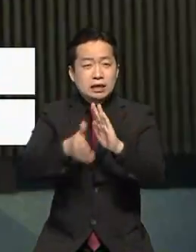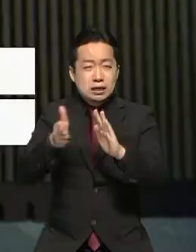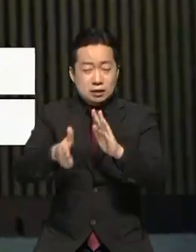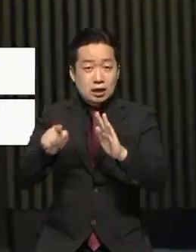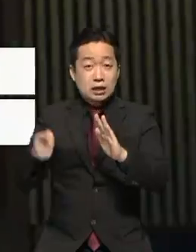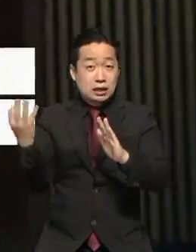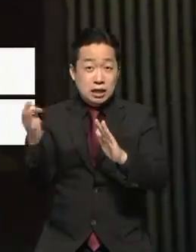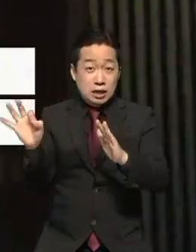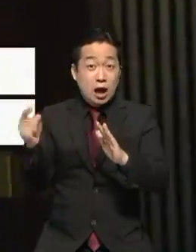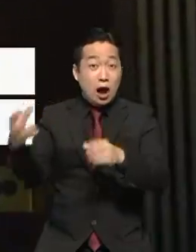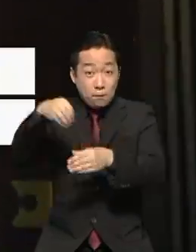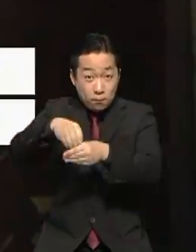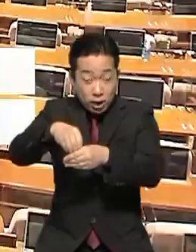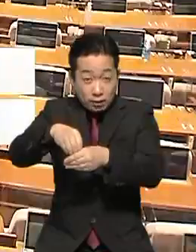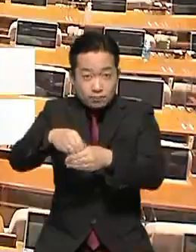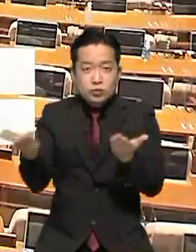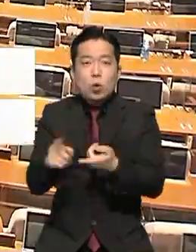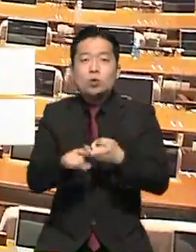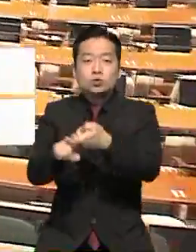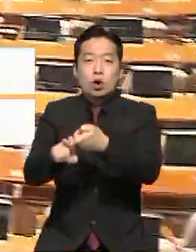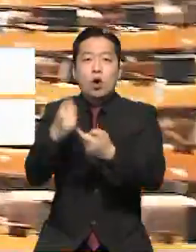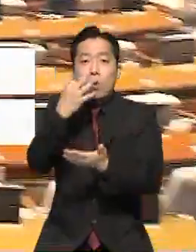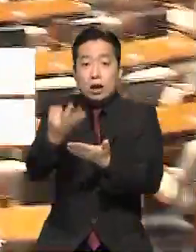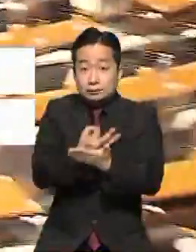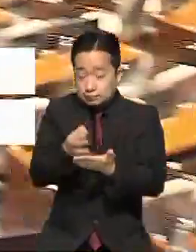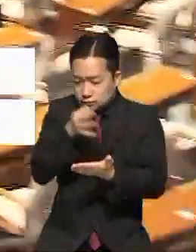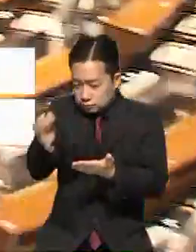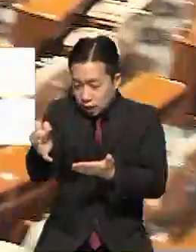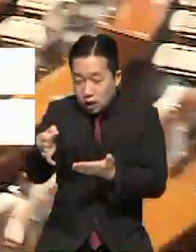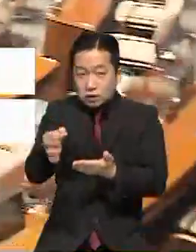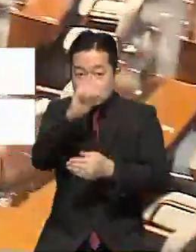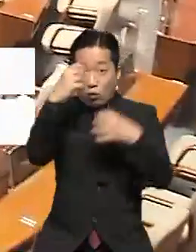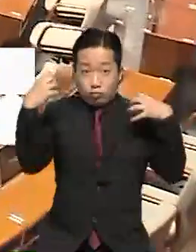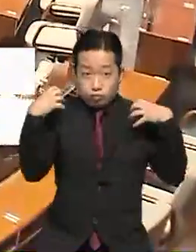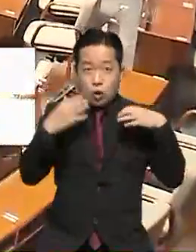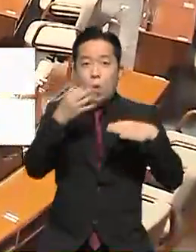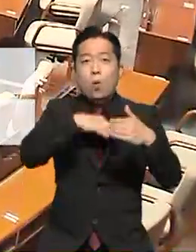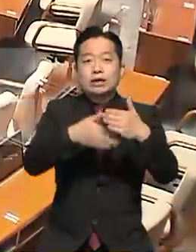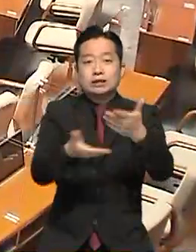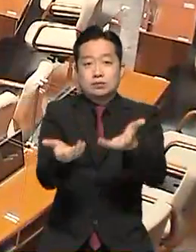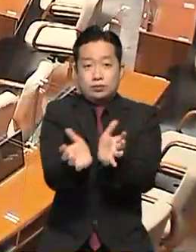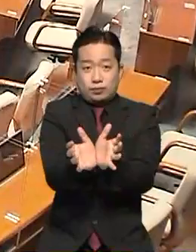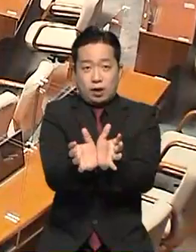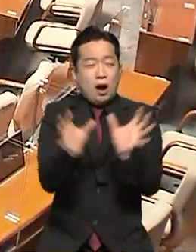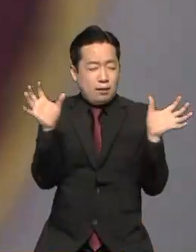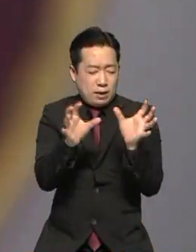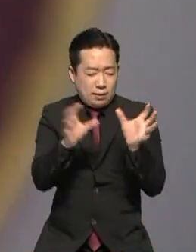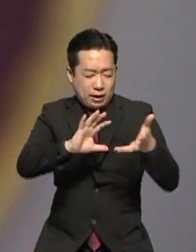지급할 실제 월급 액수 등은 노조와 정부, 공익위원이 모여서 다시 결정하겠다는 방침입니다. SBS 조윤하입니다.